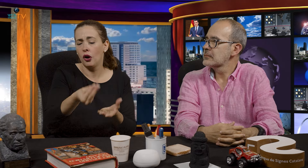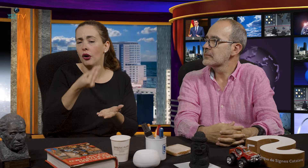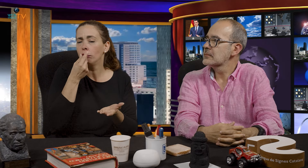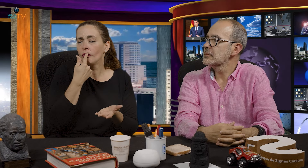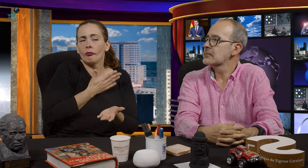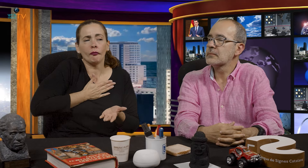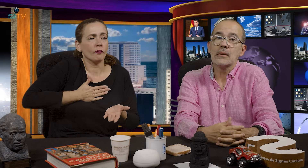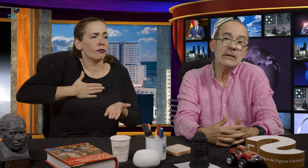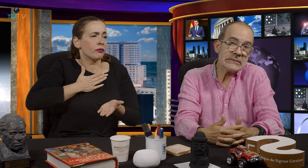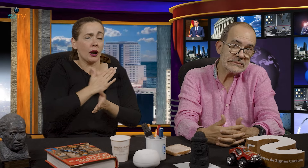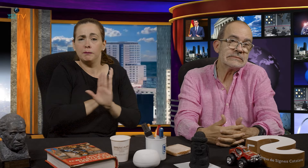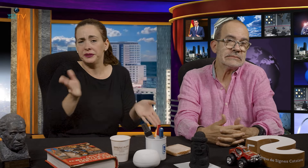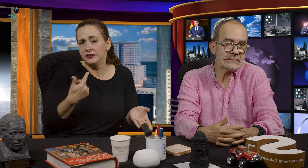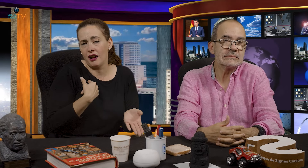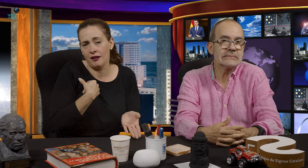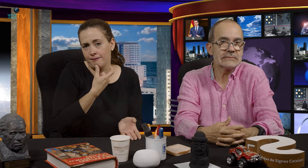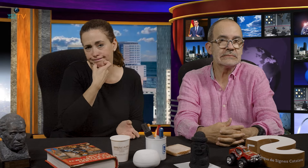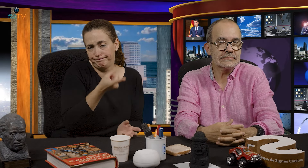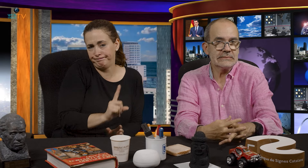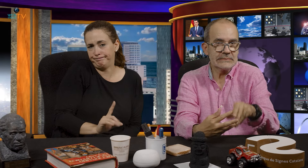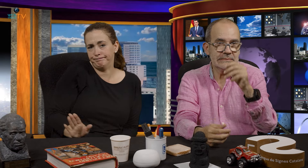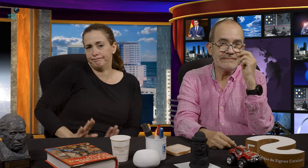Se come por placer y ya está. Tampoco me gusta.